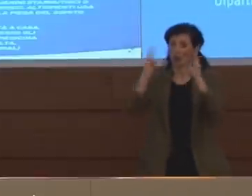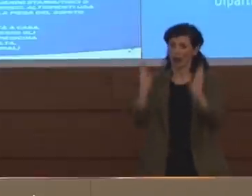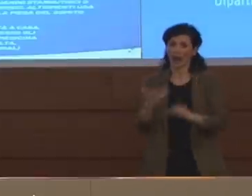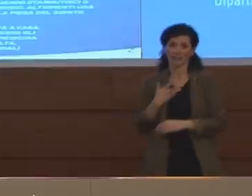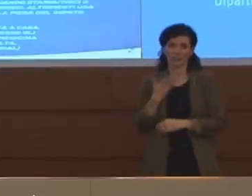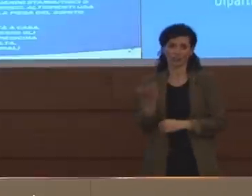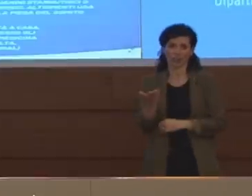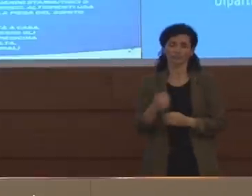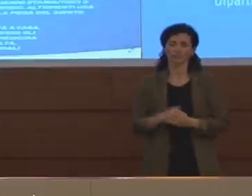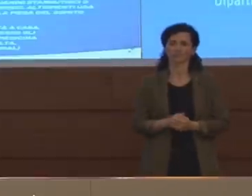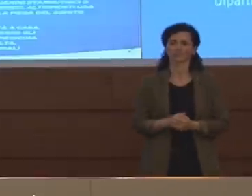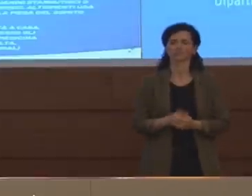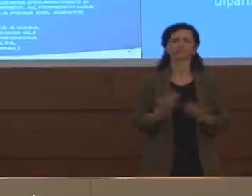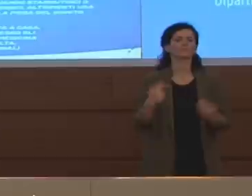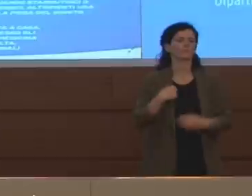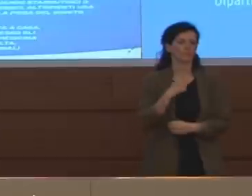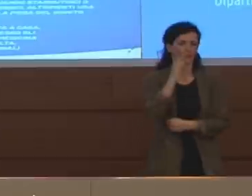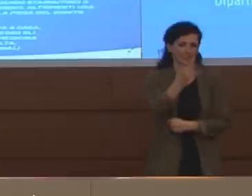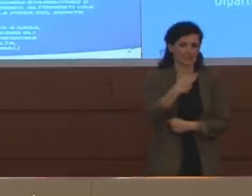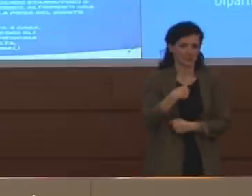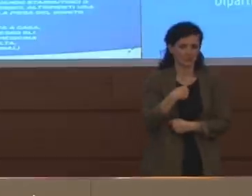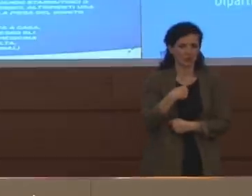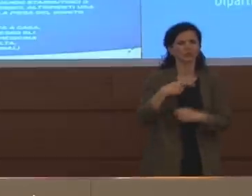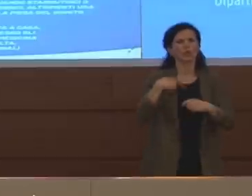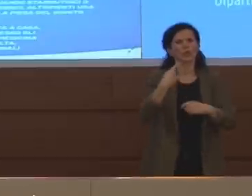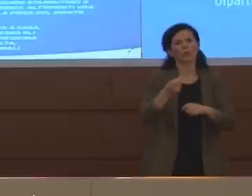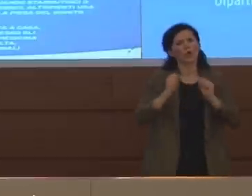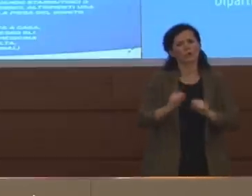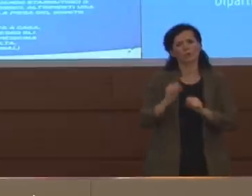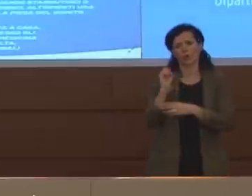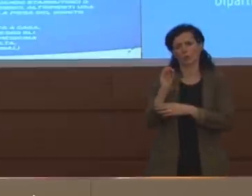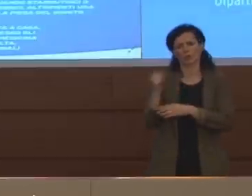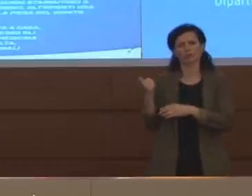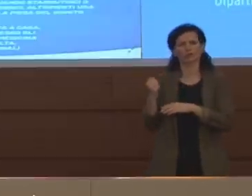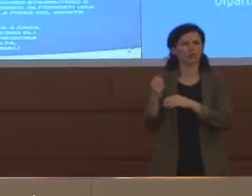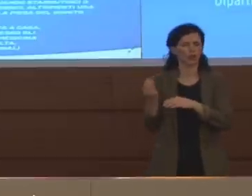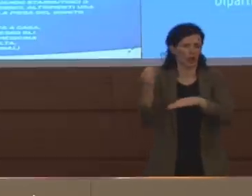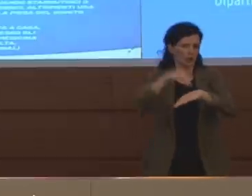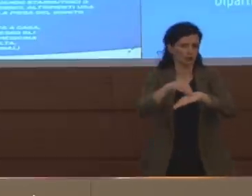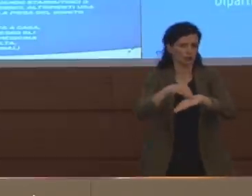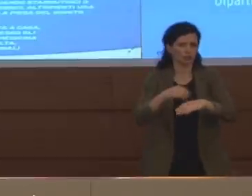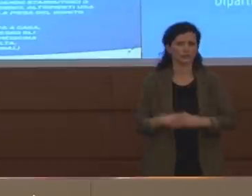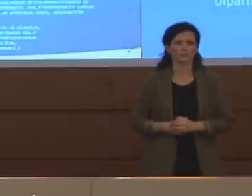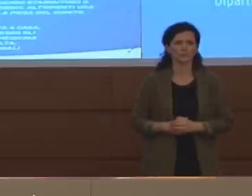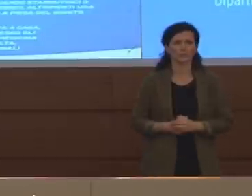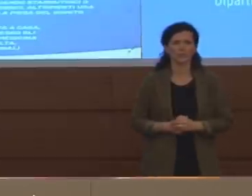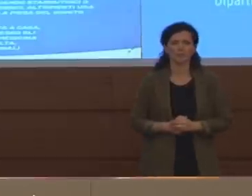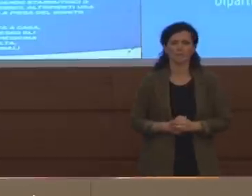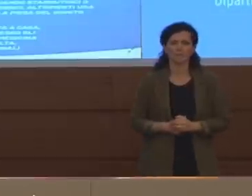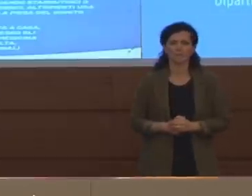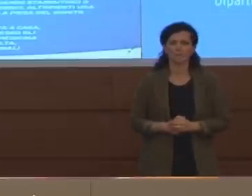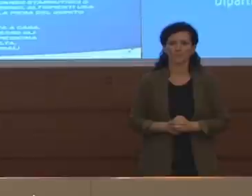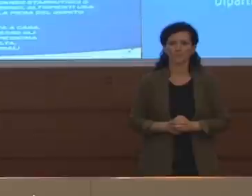Rispondo io e poi se vuole aggiungere qualcosa il Professore... Intanto noi abbiamo sin dall'inizio